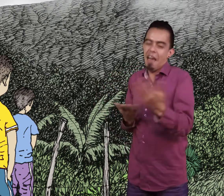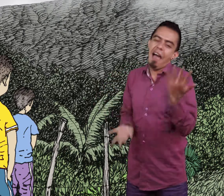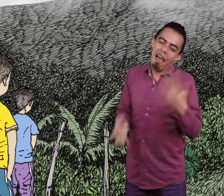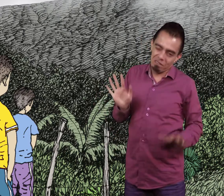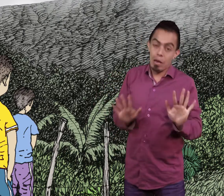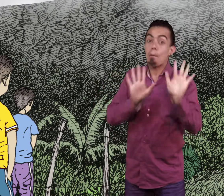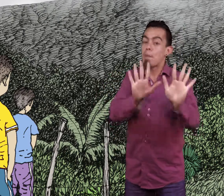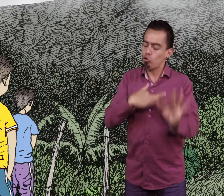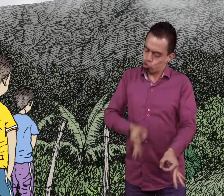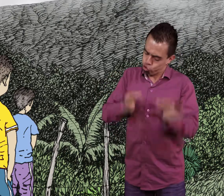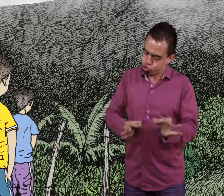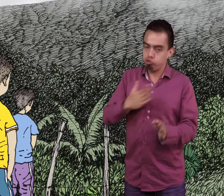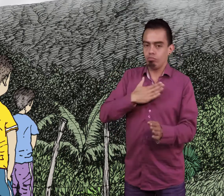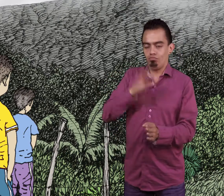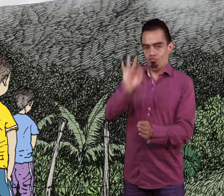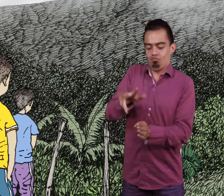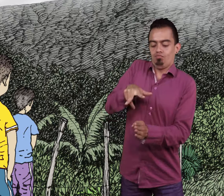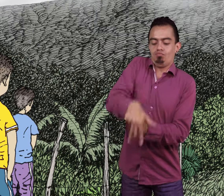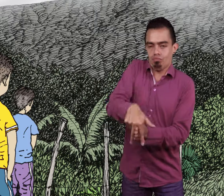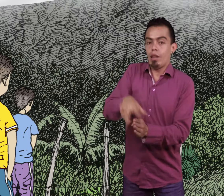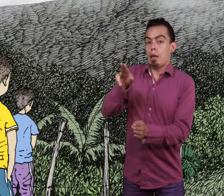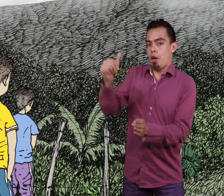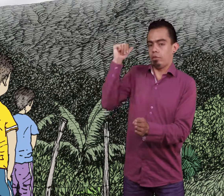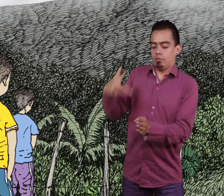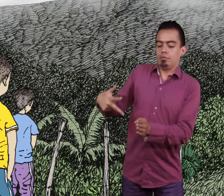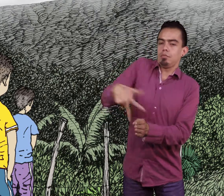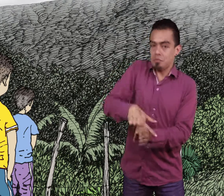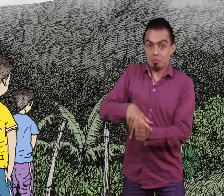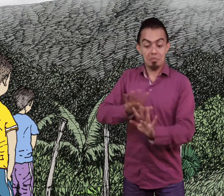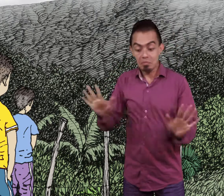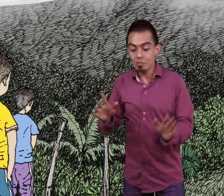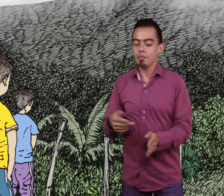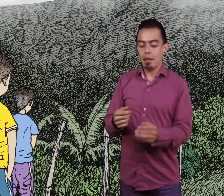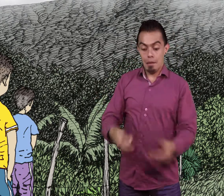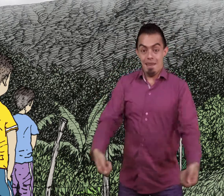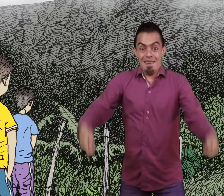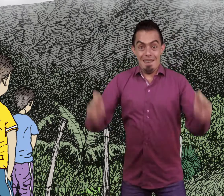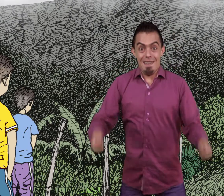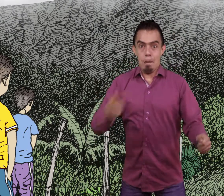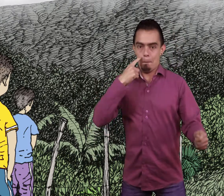Yo le quitaba las riendas del caballo que mi papá sostenía. Él me ponía el sombrero para protegerme del sol